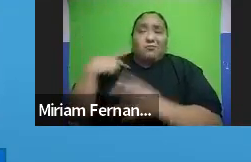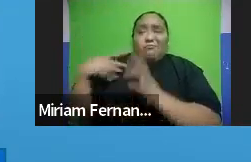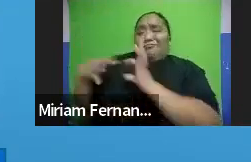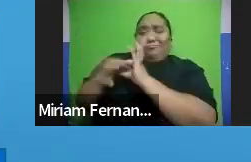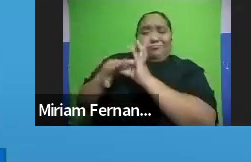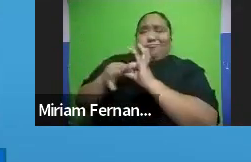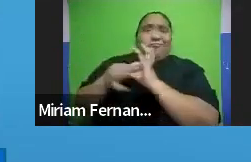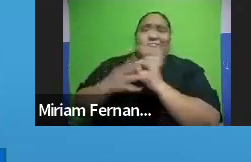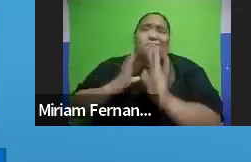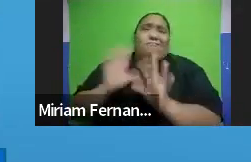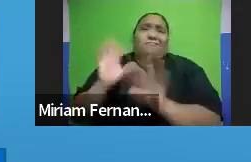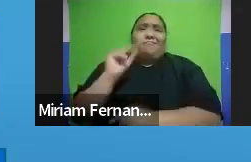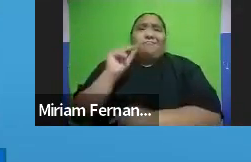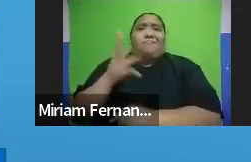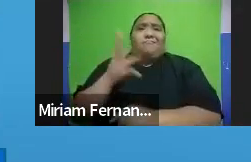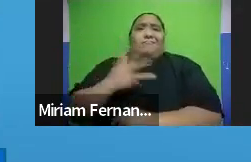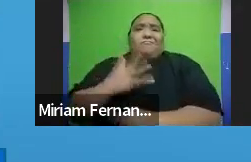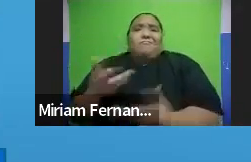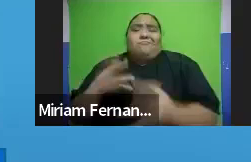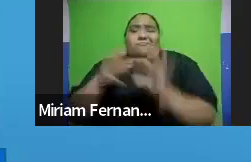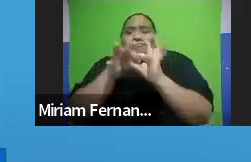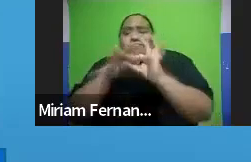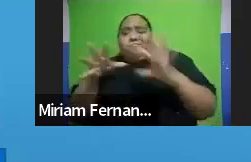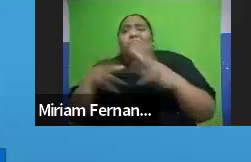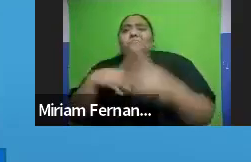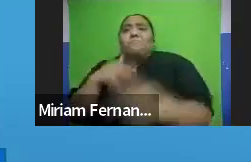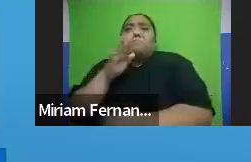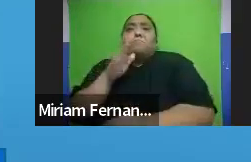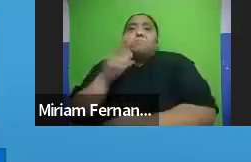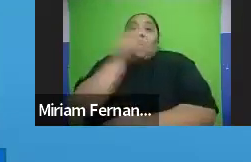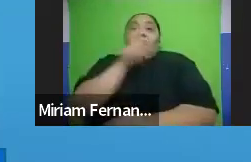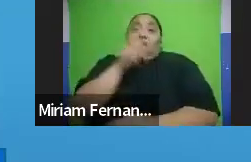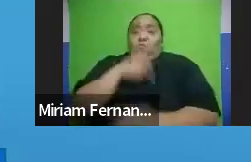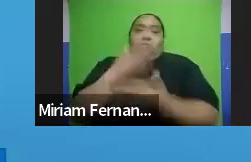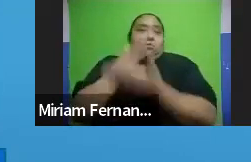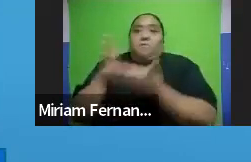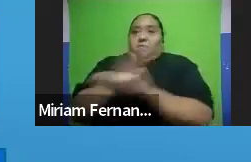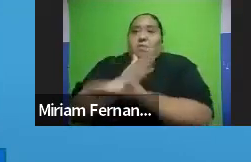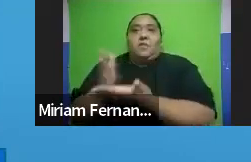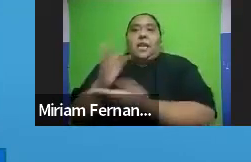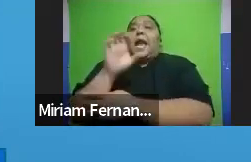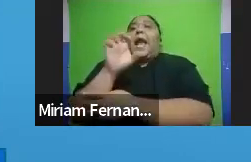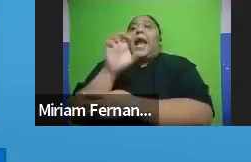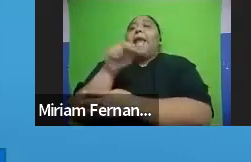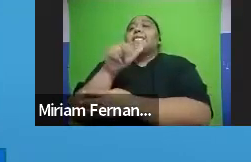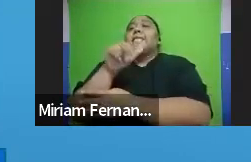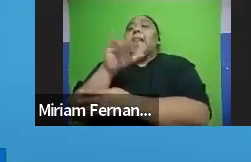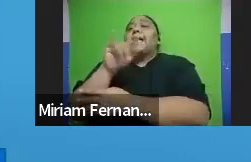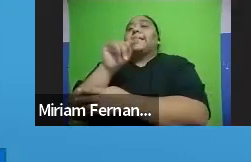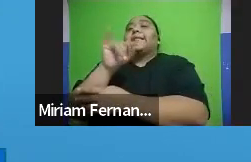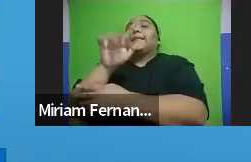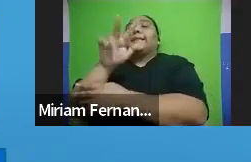depender del sonido ido de yo ido de de del de de el del sonido, la lengua de del sonido la lengua. entonces, en este sentido, escena